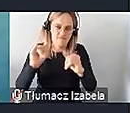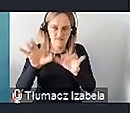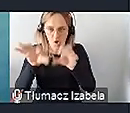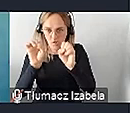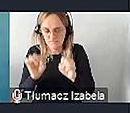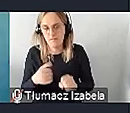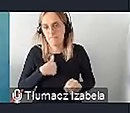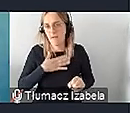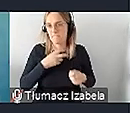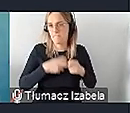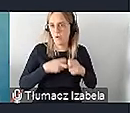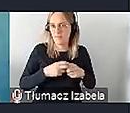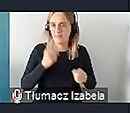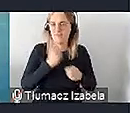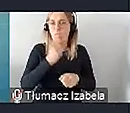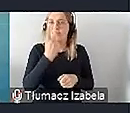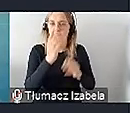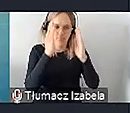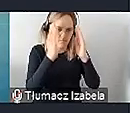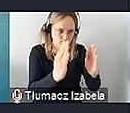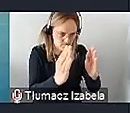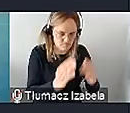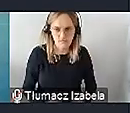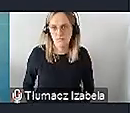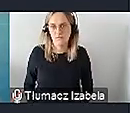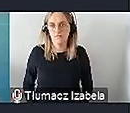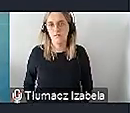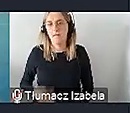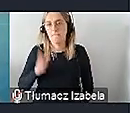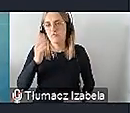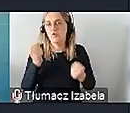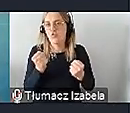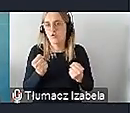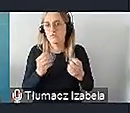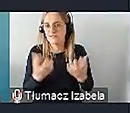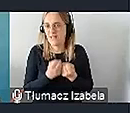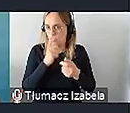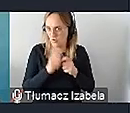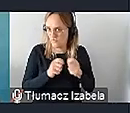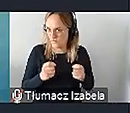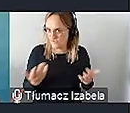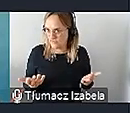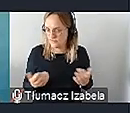i patrzymy na niego tylko z jednej perspektywy, to będzie ciężko nam znaleźć rozwiązanie w tej perspektywie.